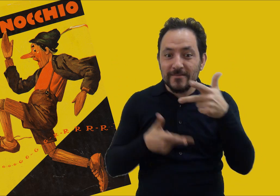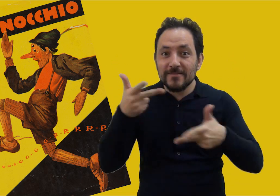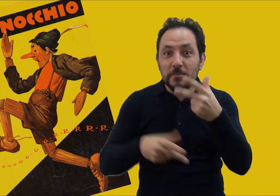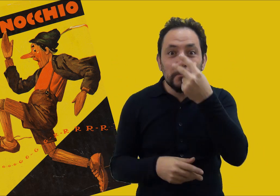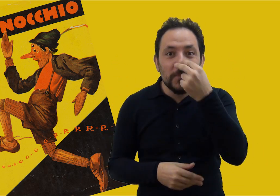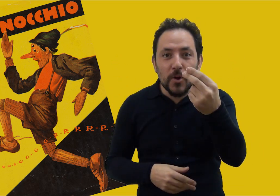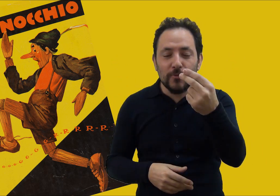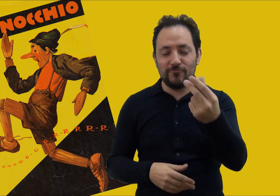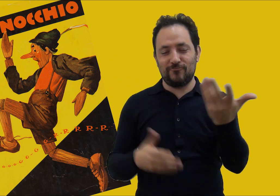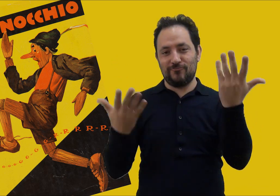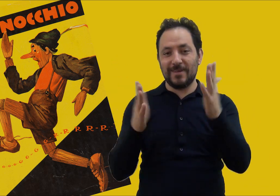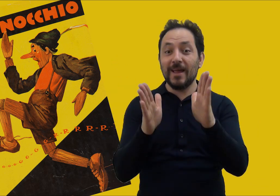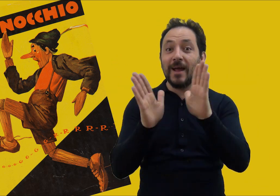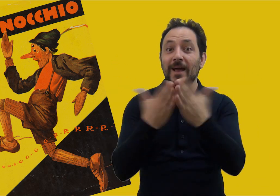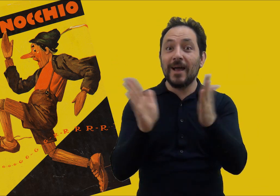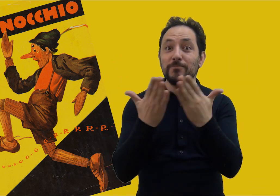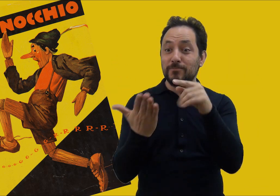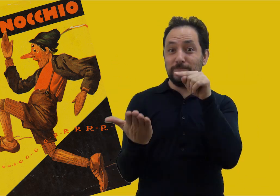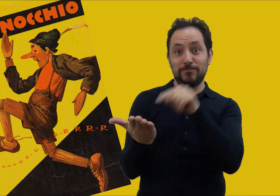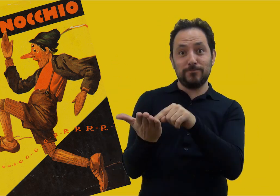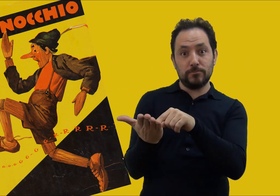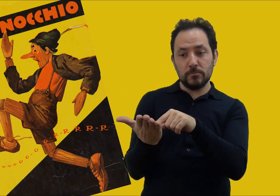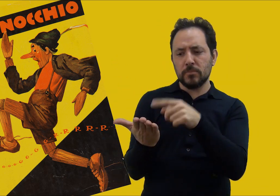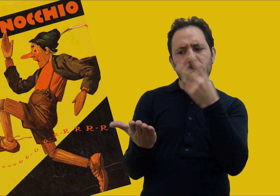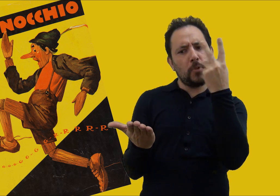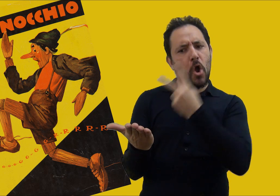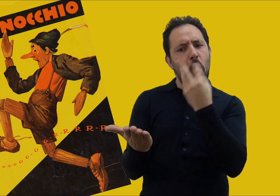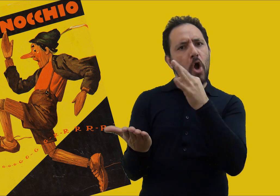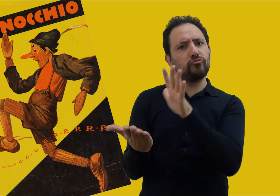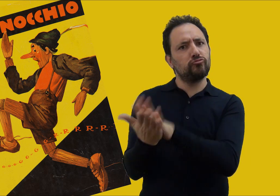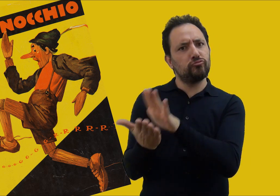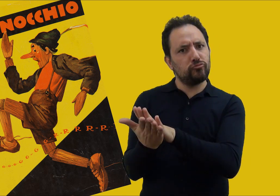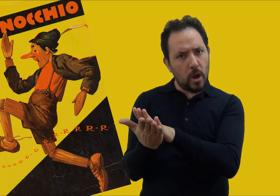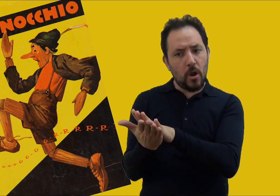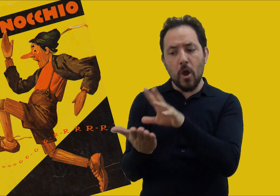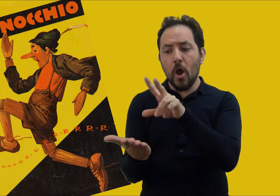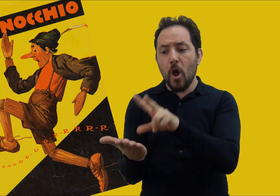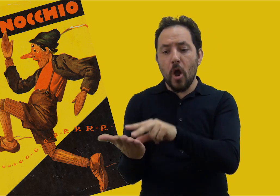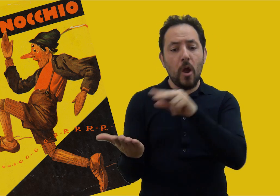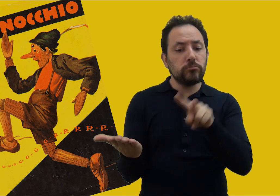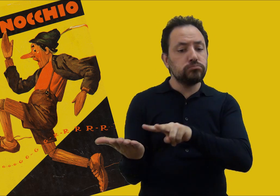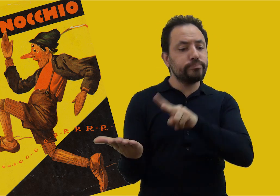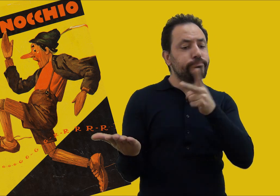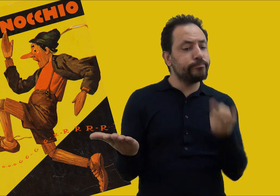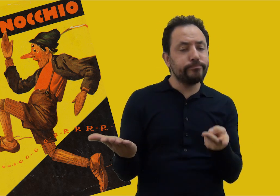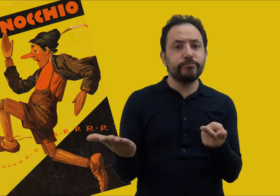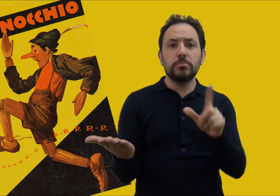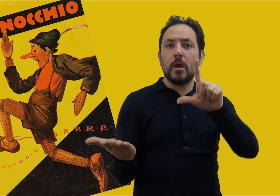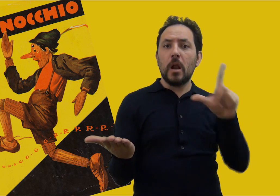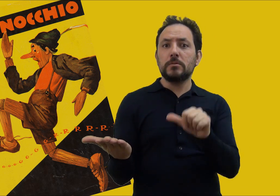Il libro originale "Le avventure di Pinocchio" con la traduzione in LIS